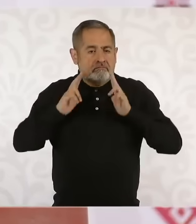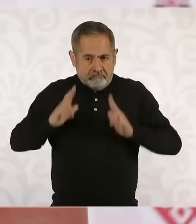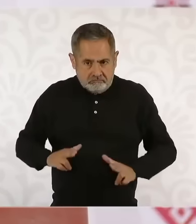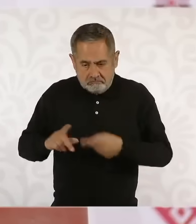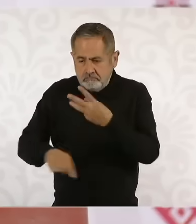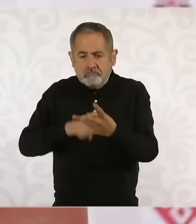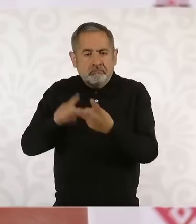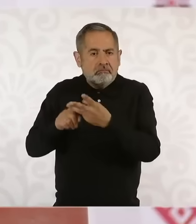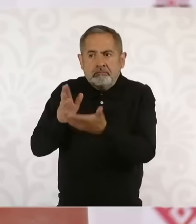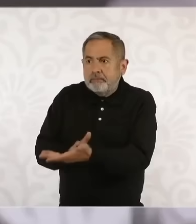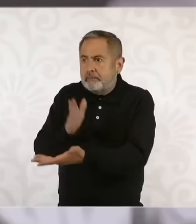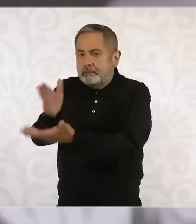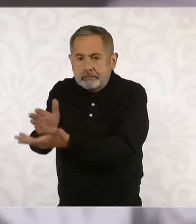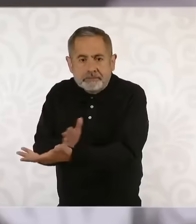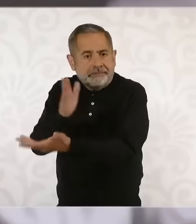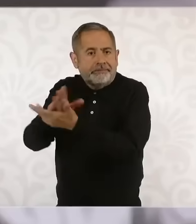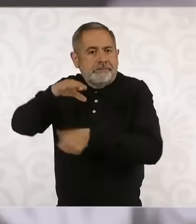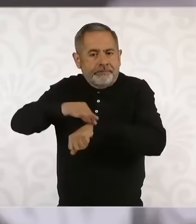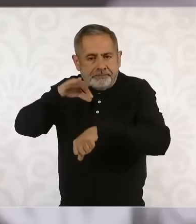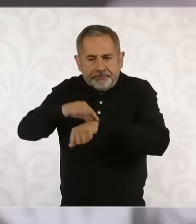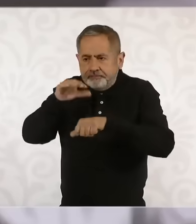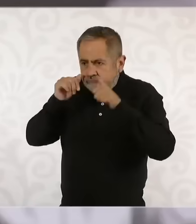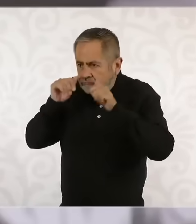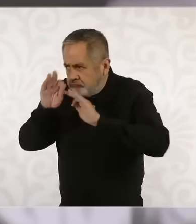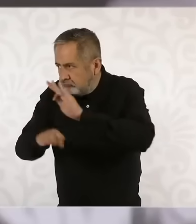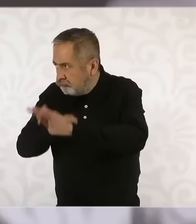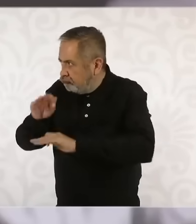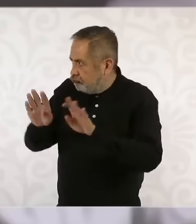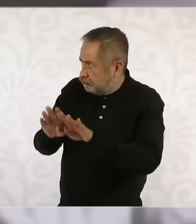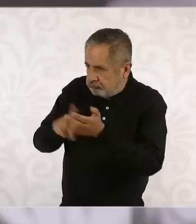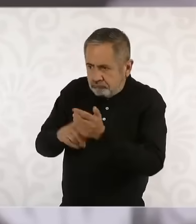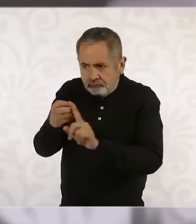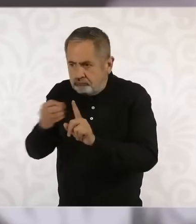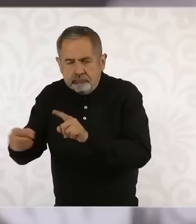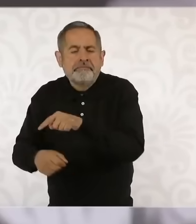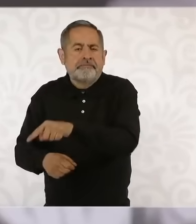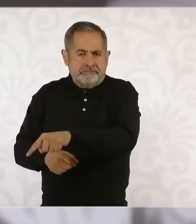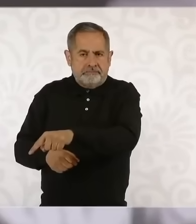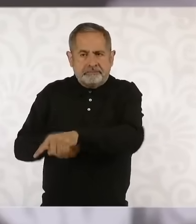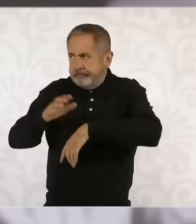hoy estamos haciendo con salud casa por casa, se va construyendo una política integral de atención